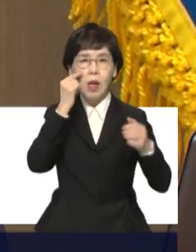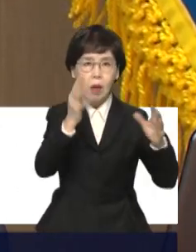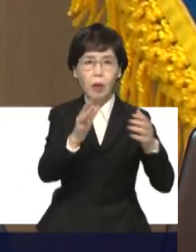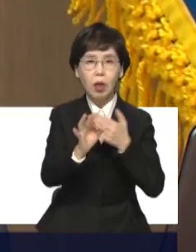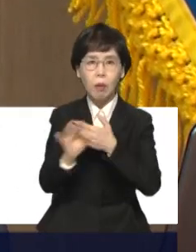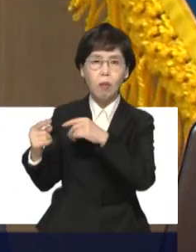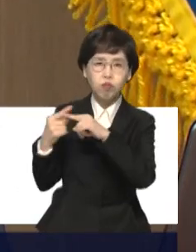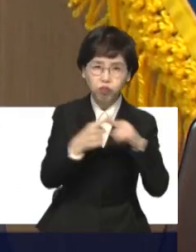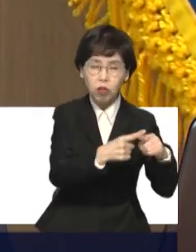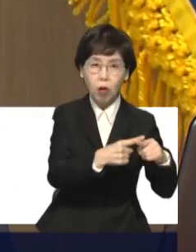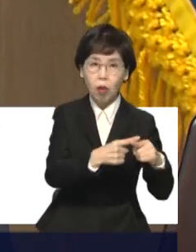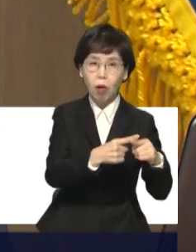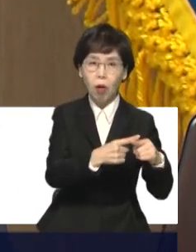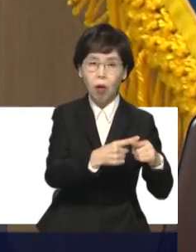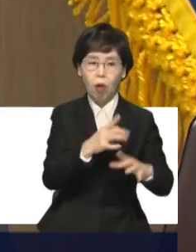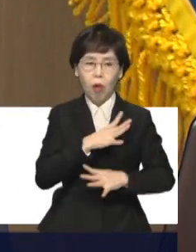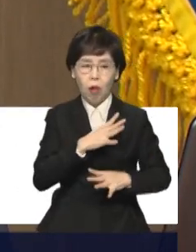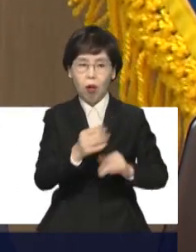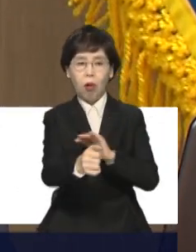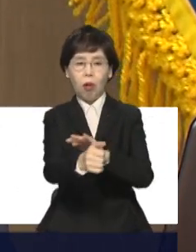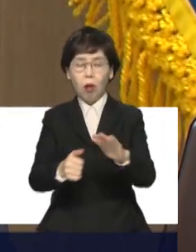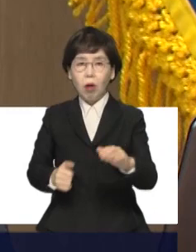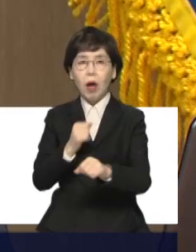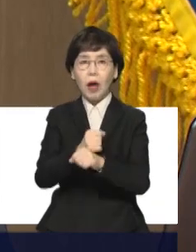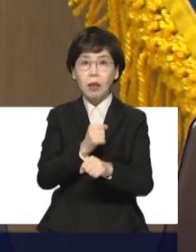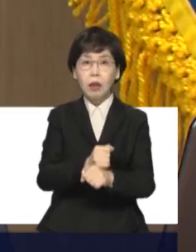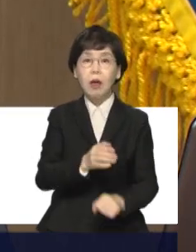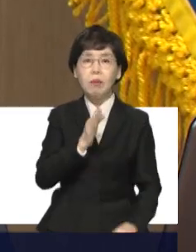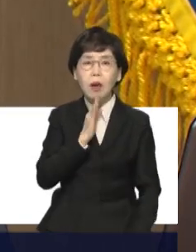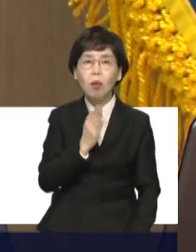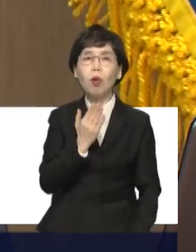무조건 겁부터 집어 먹는 것이 바로 굴욕적 자세라고 지적했습니다.